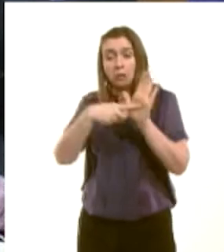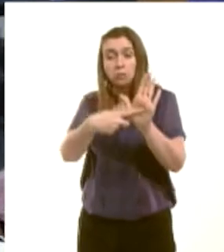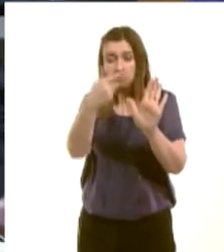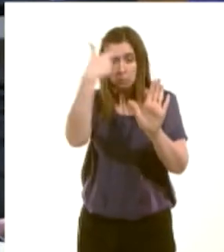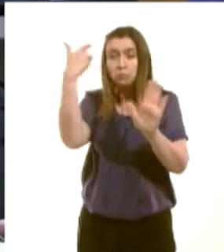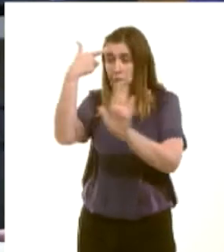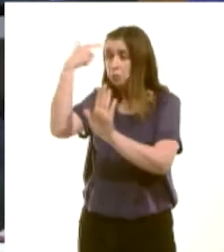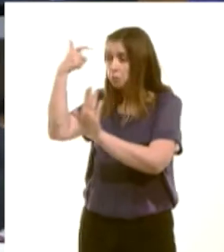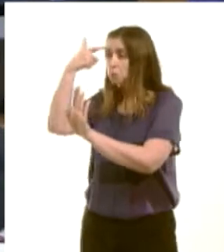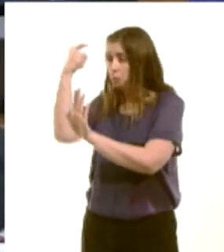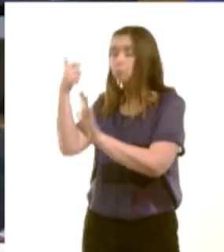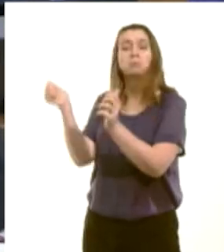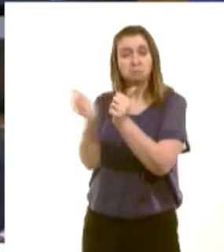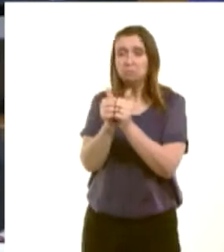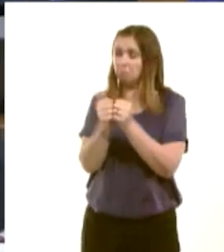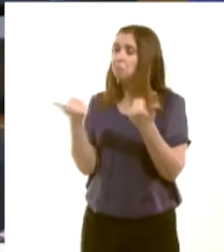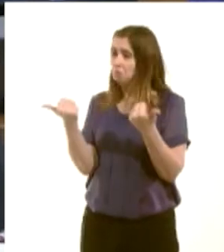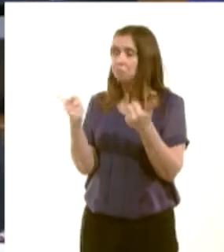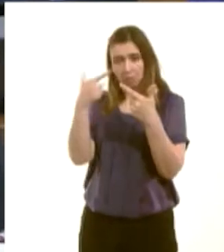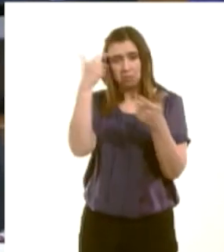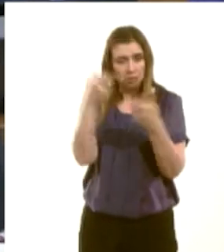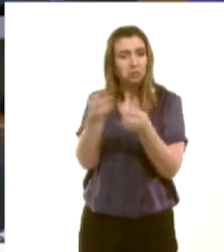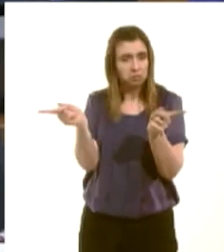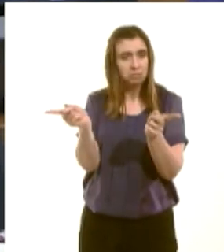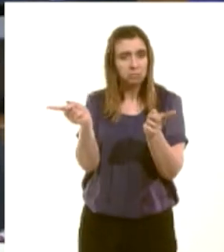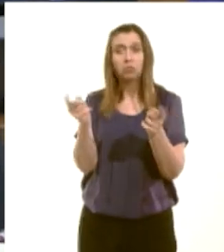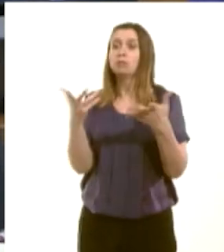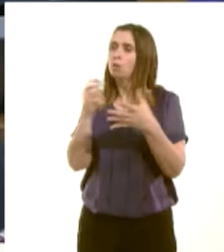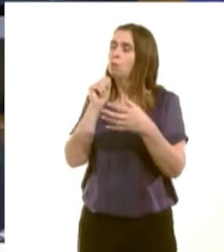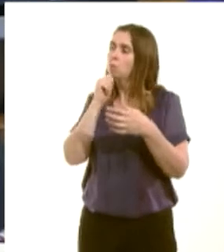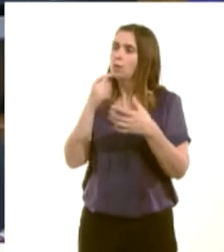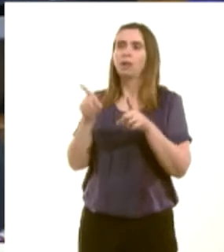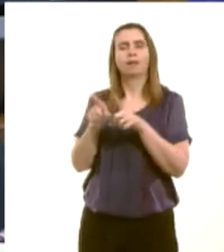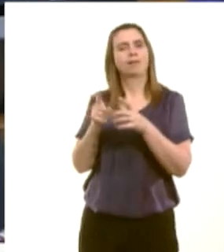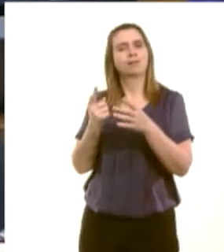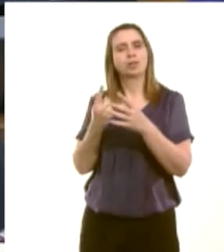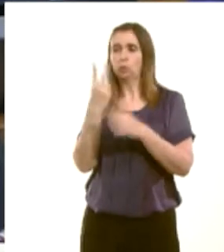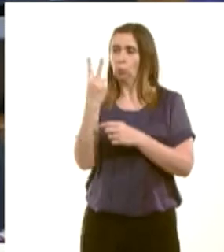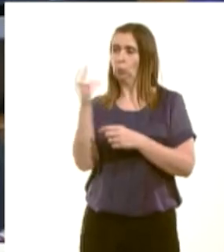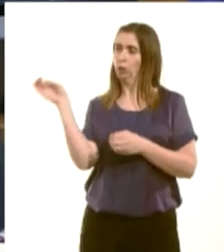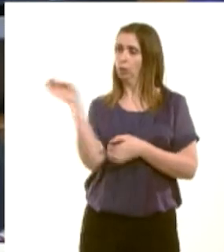canolbarth, syín cael ei sefydlu ar hyn o bryd rhwng y tri bwrdd iechyd, a hefyd yr